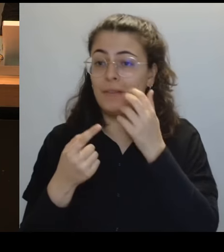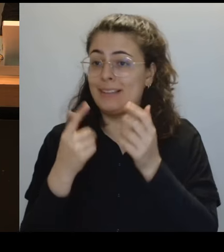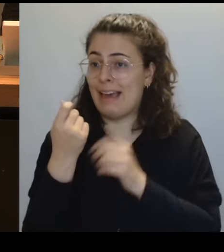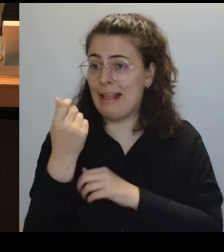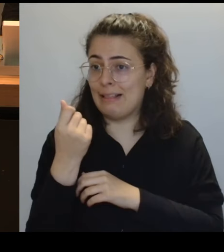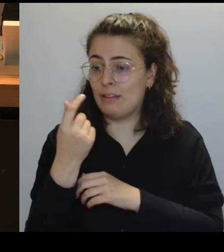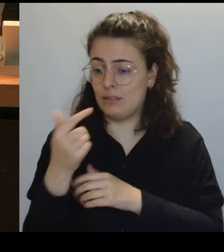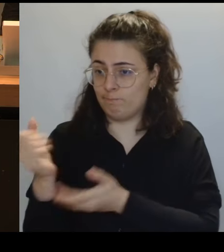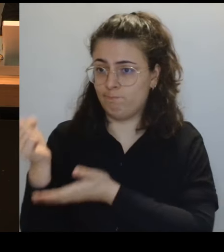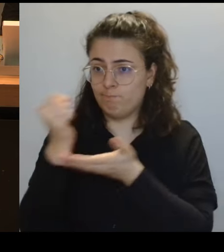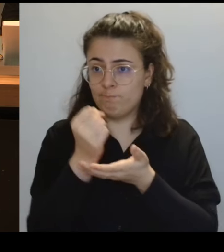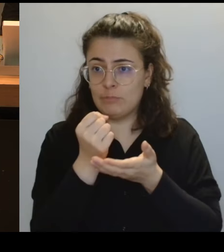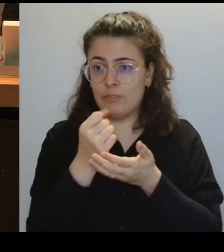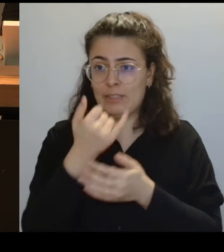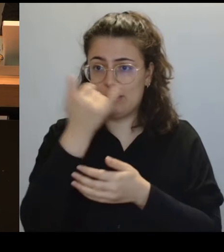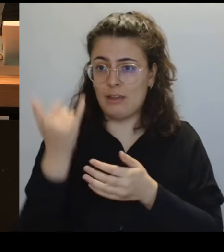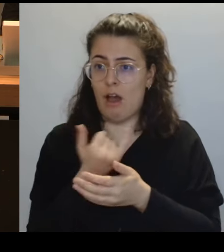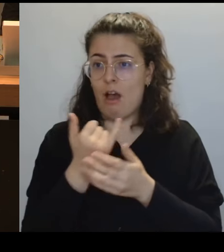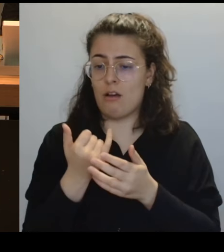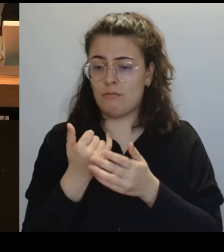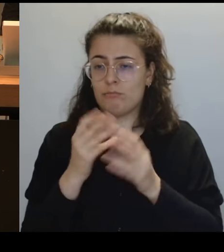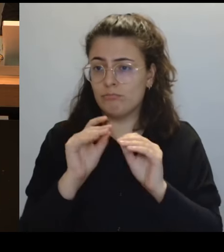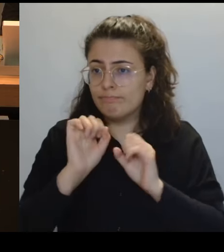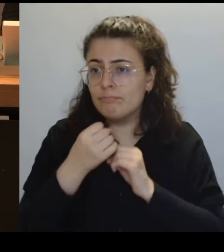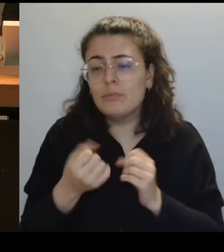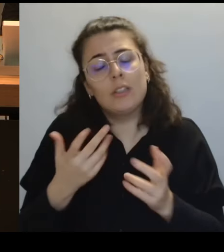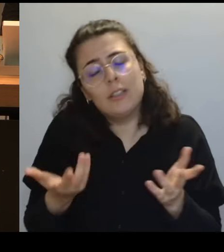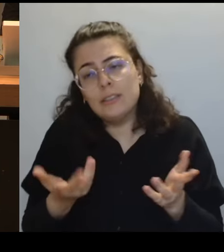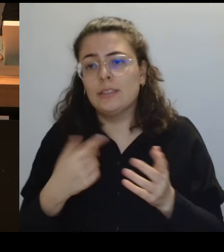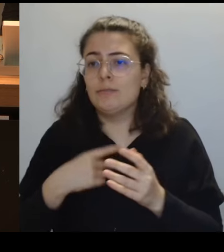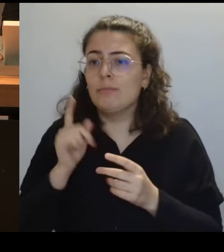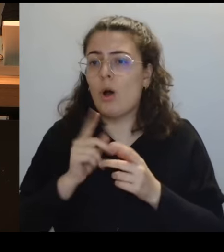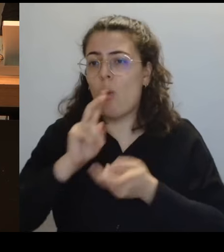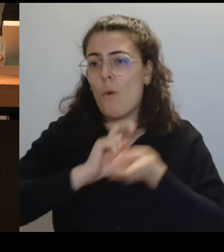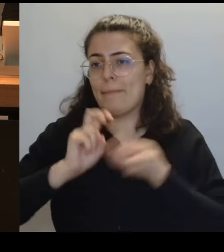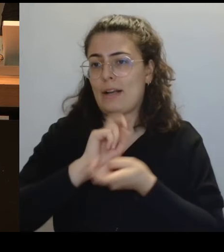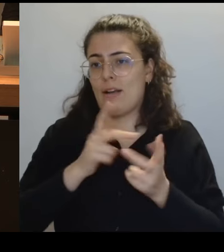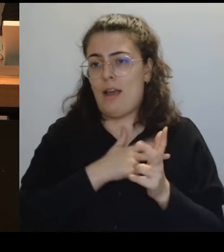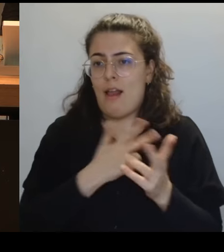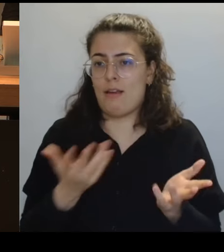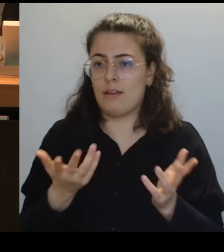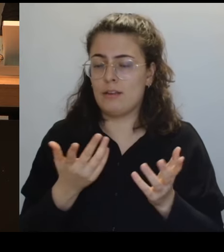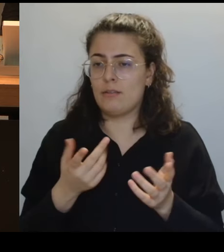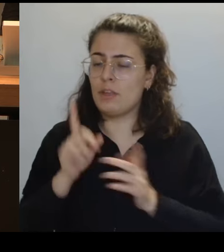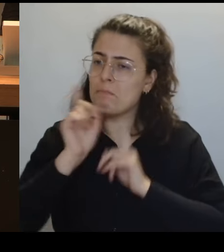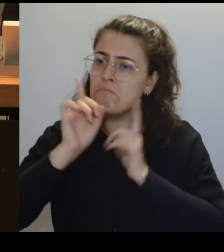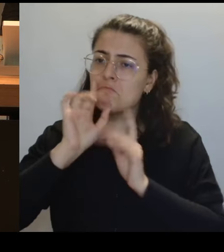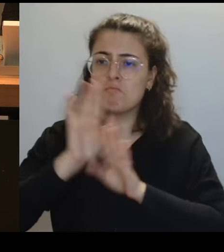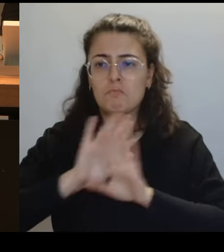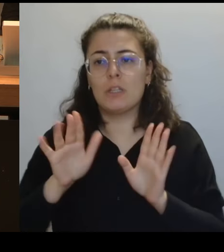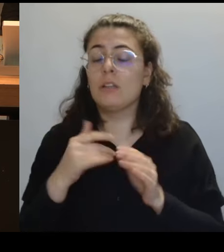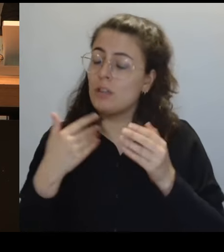So ehrlich müssen wir dann im Umgang sein und dann können wir sehr gerne die Debatte gemeinsam führen. Und ich bin am Ende.